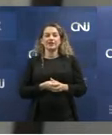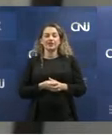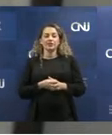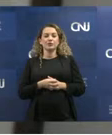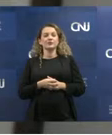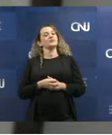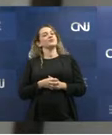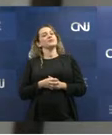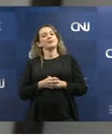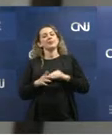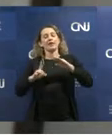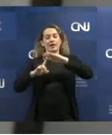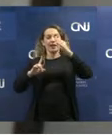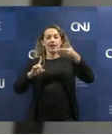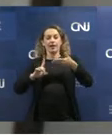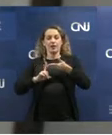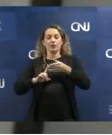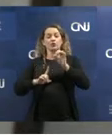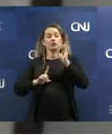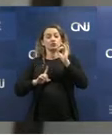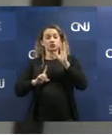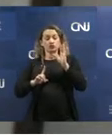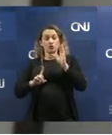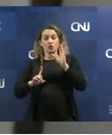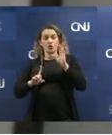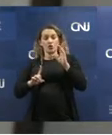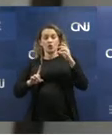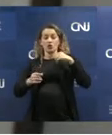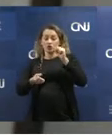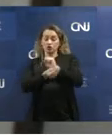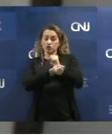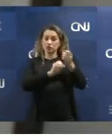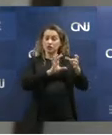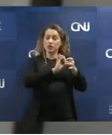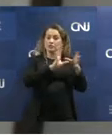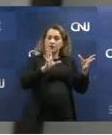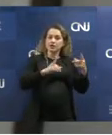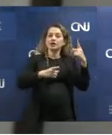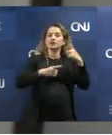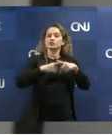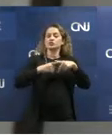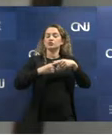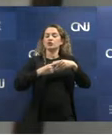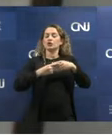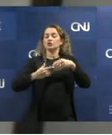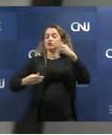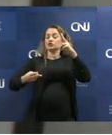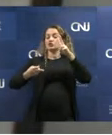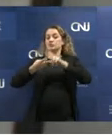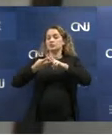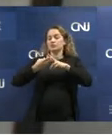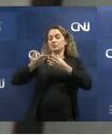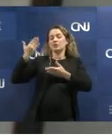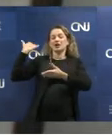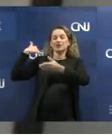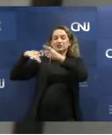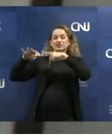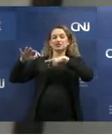Estava preso pelo processo na comarca de Campo Mourão, mas por outros processos, e só obteve alvará de soltura